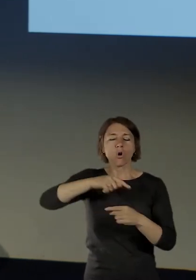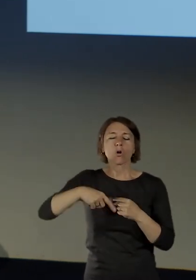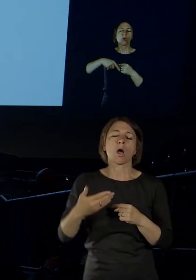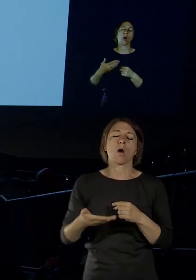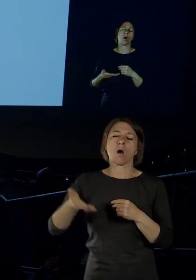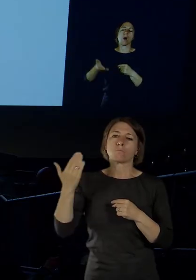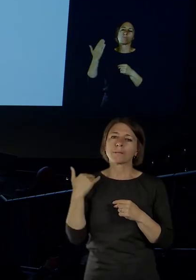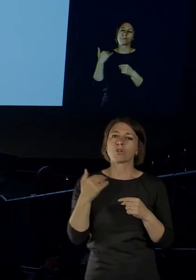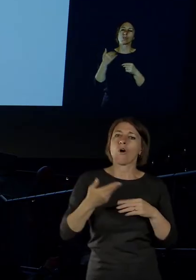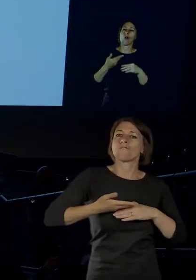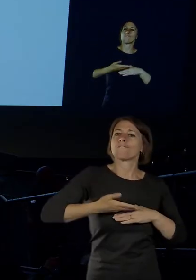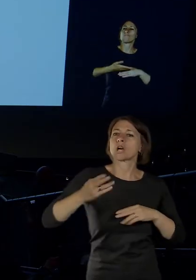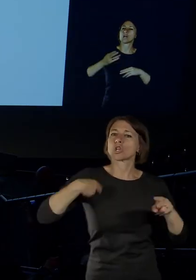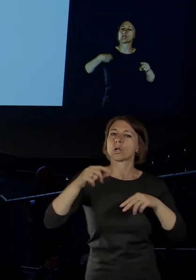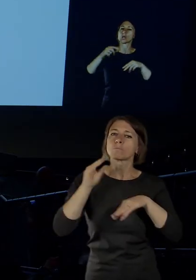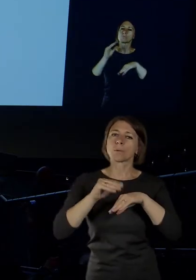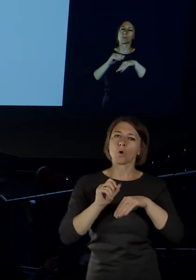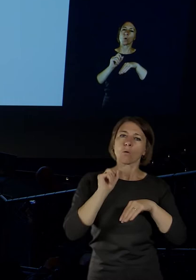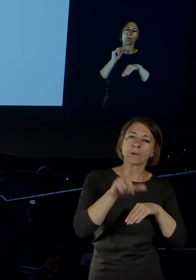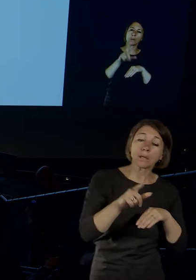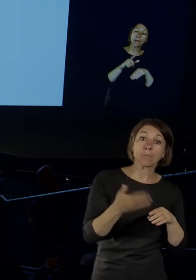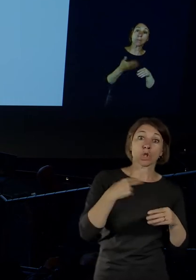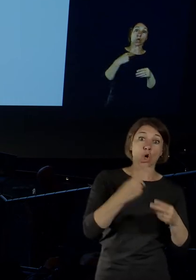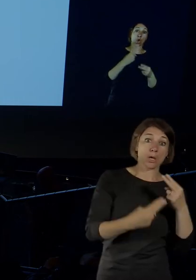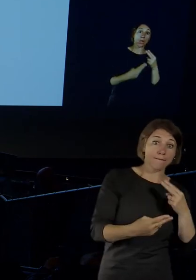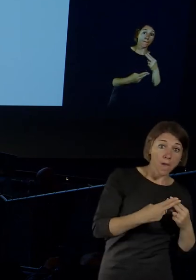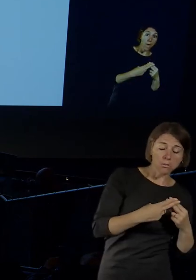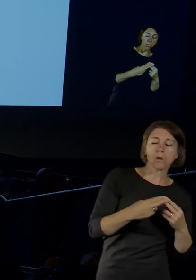že každý může podat připomínku do 30. 6. To je zítra.